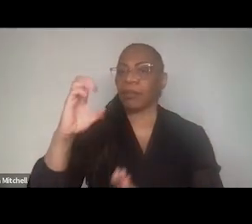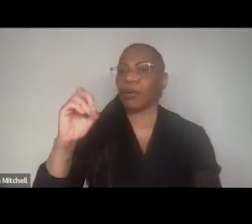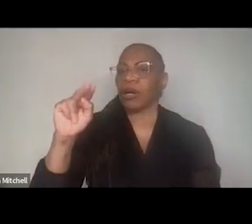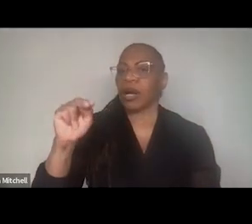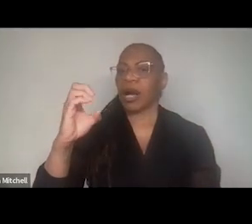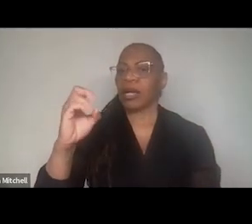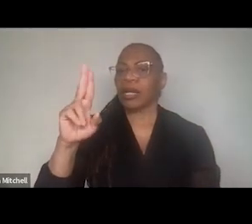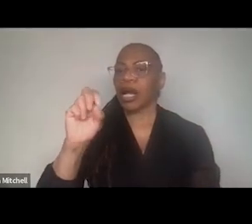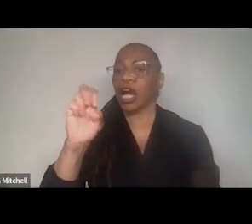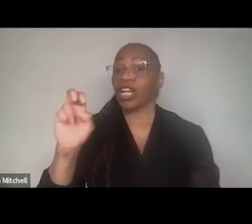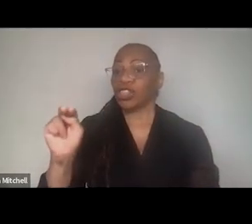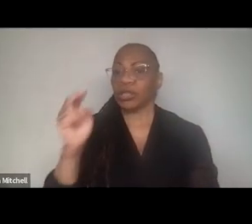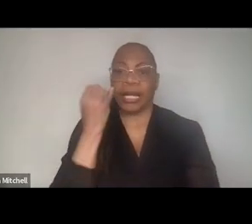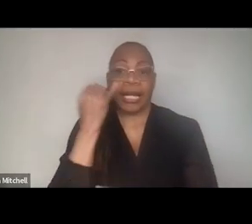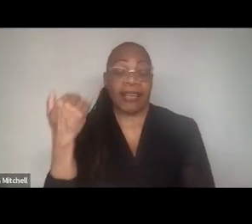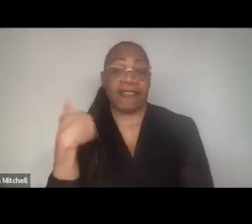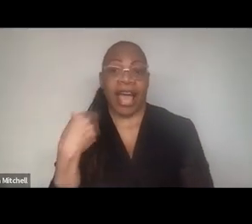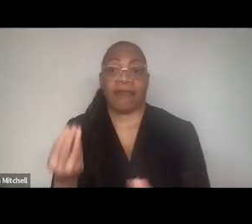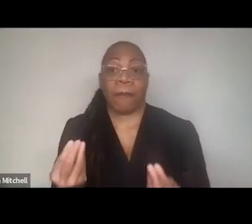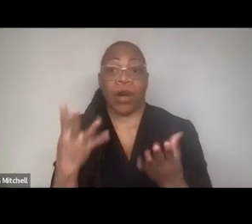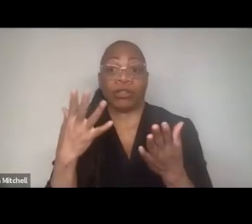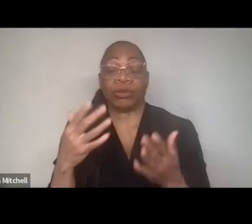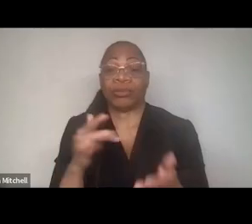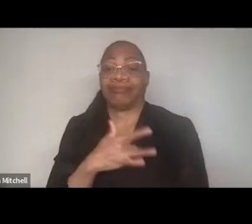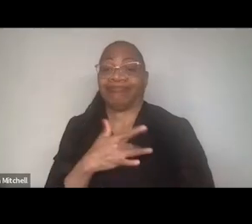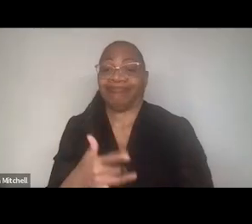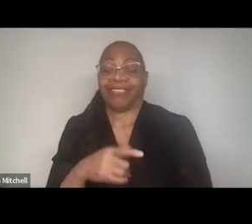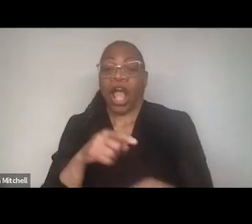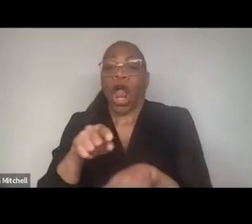eso puede llevar a una discapacidad de por vida y a menudo pasa desapercibido.